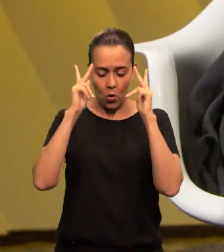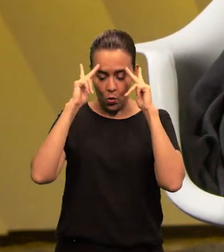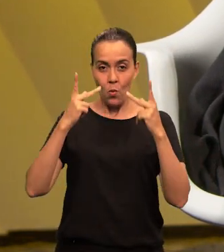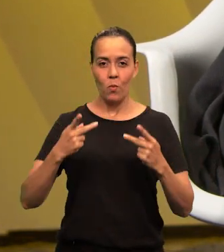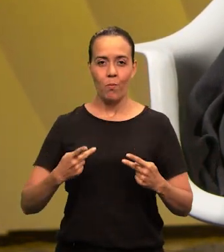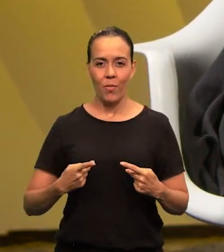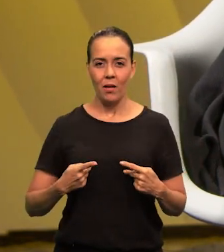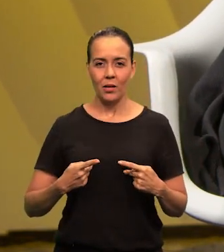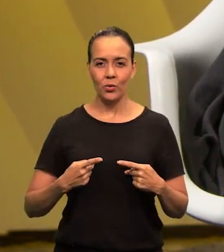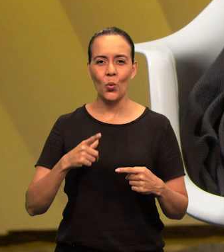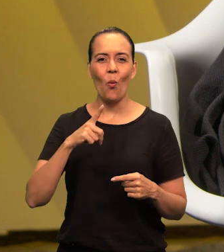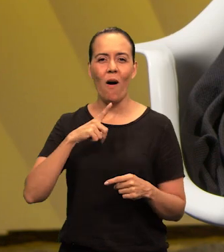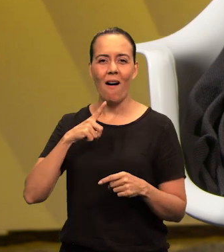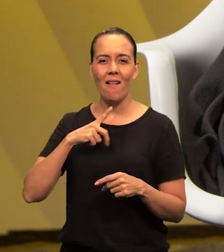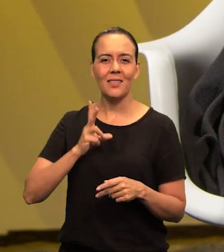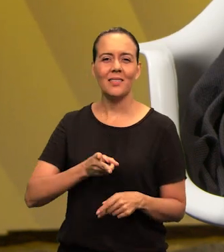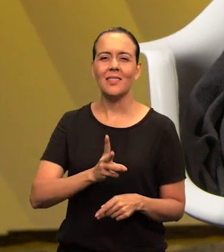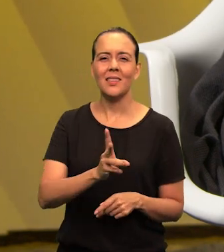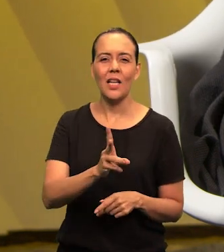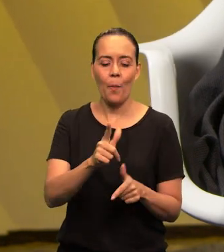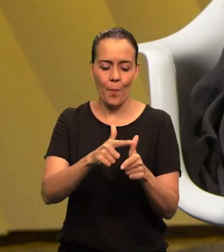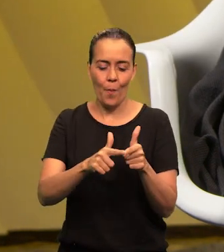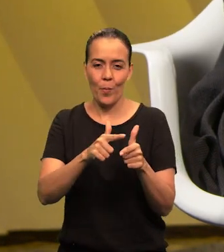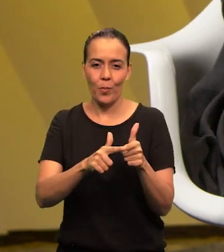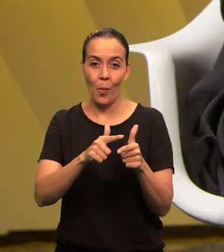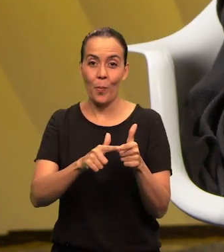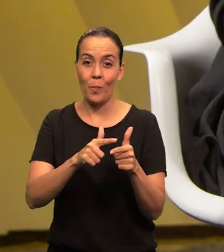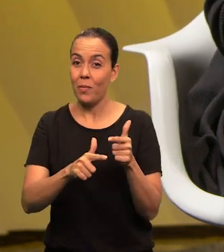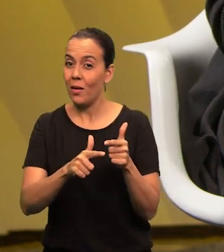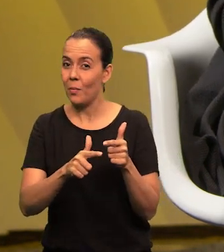estendida sobre um abismo." O humano é a corda.